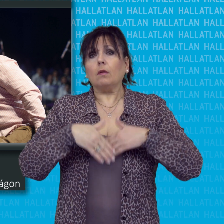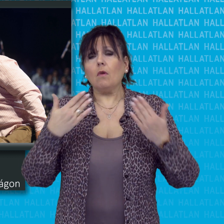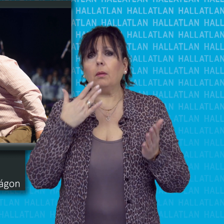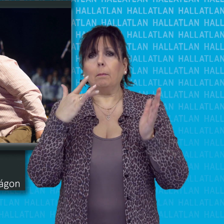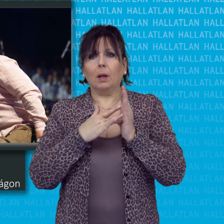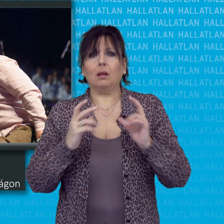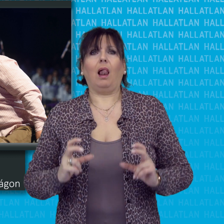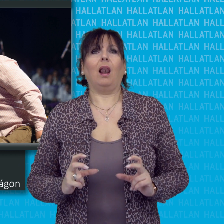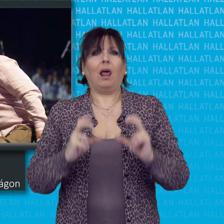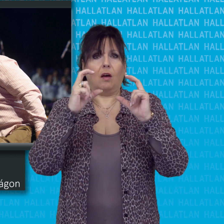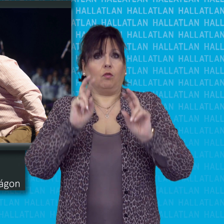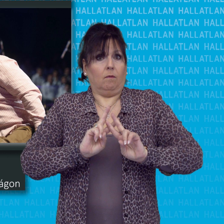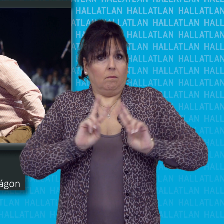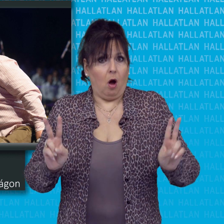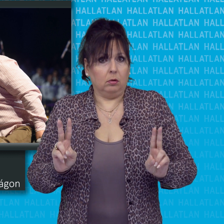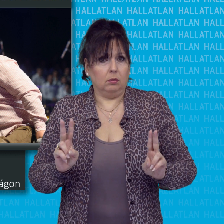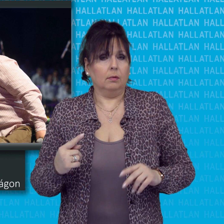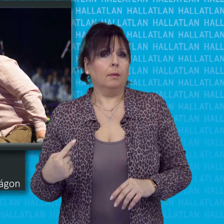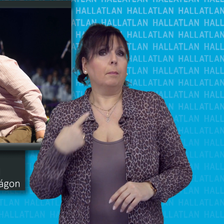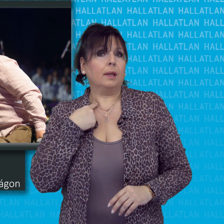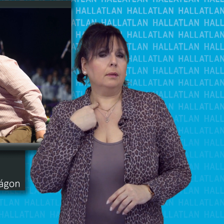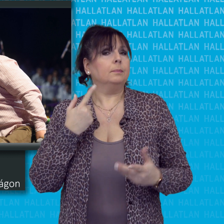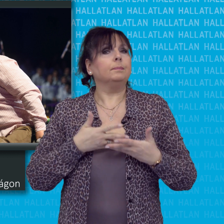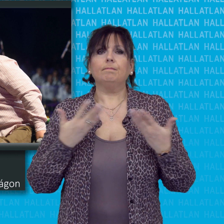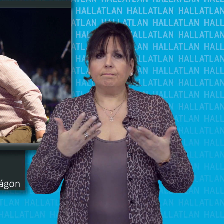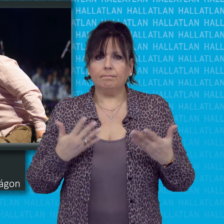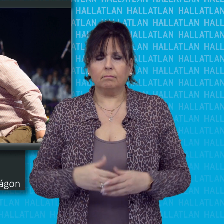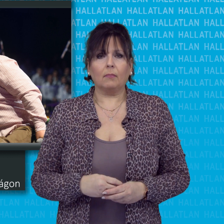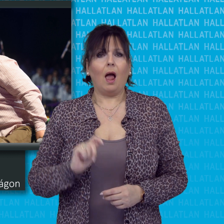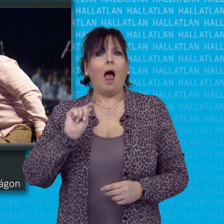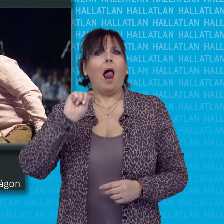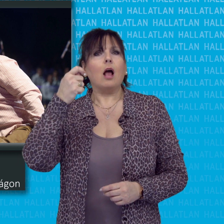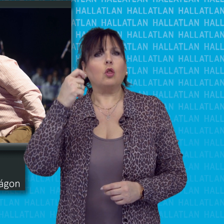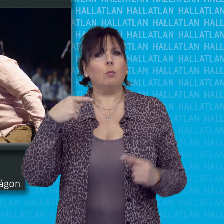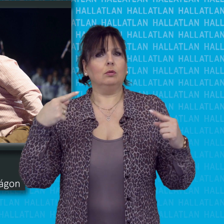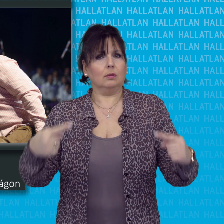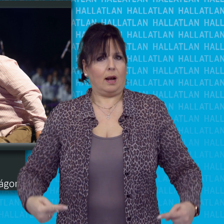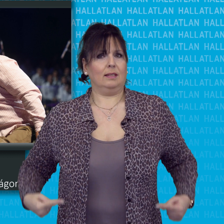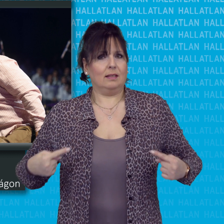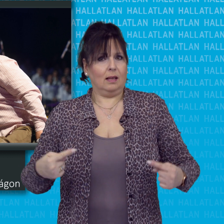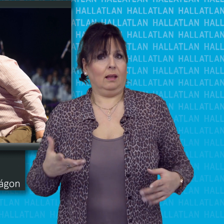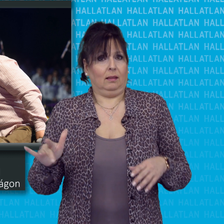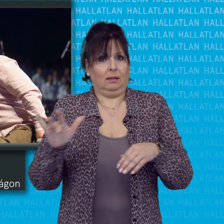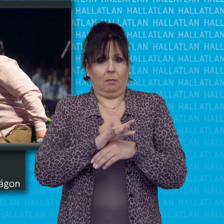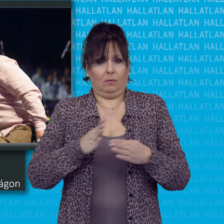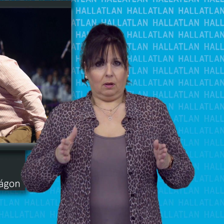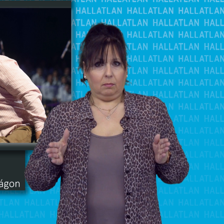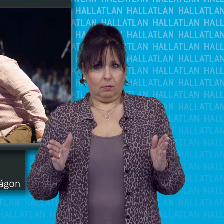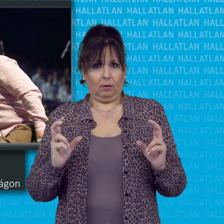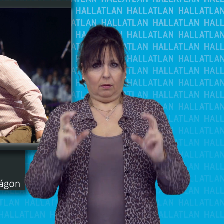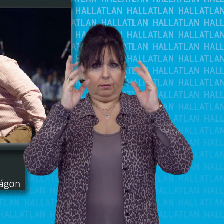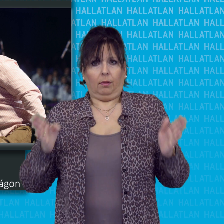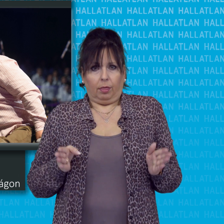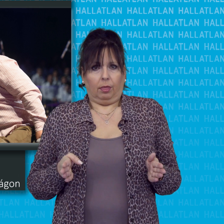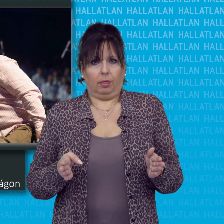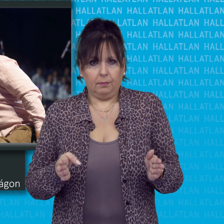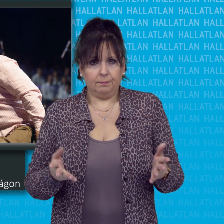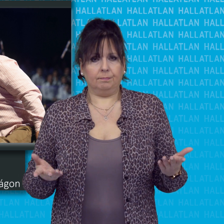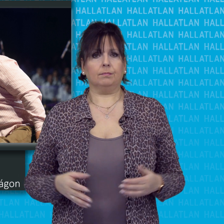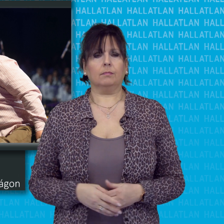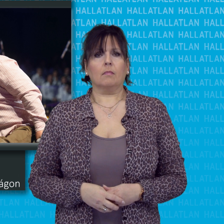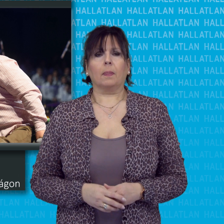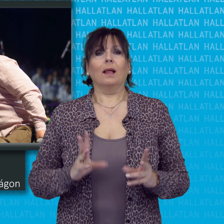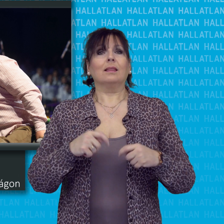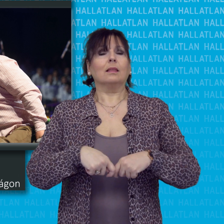Ha pedig sikerül, és van lift, sok helyen nem lehet oda bejutni például elektromos kerekesszékkel.